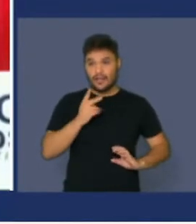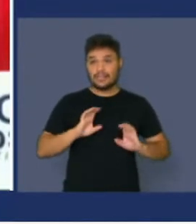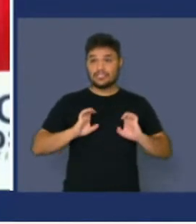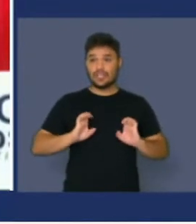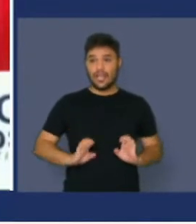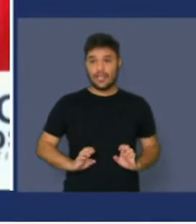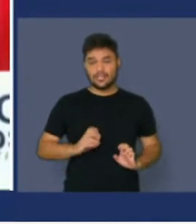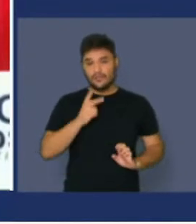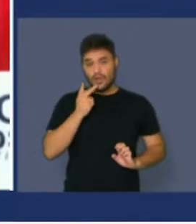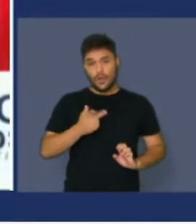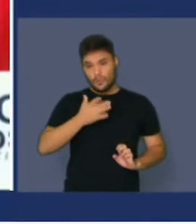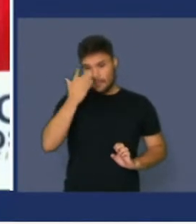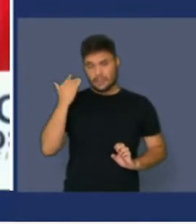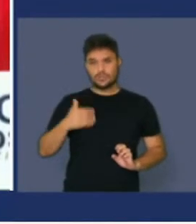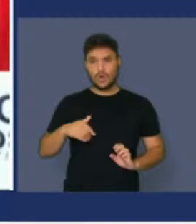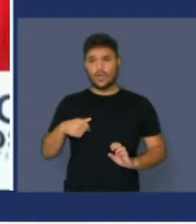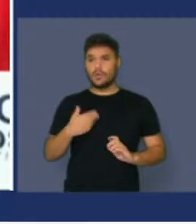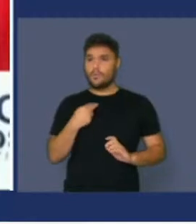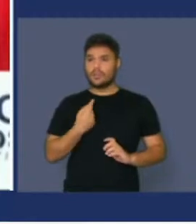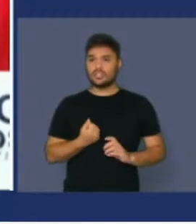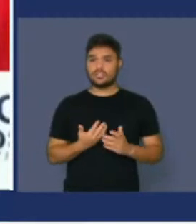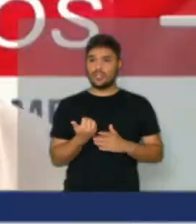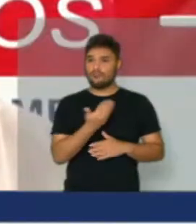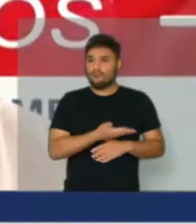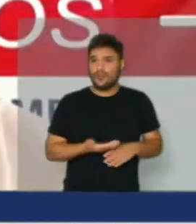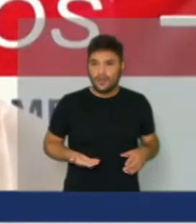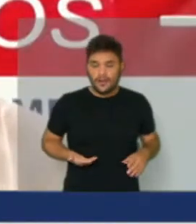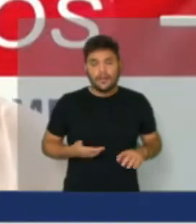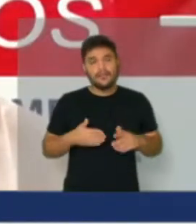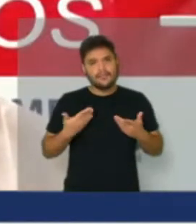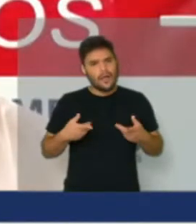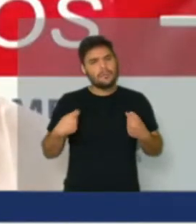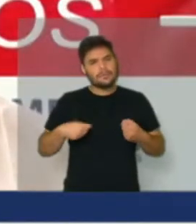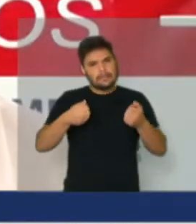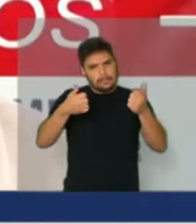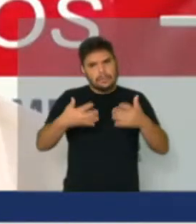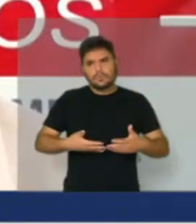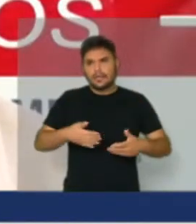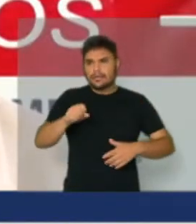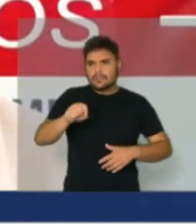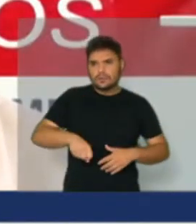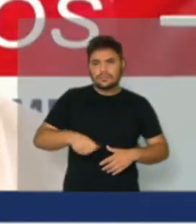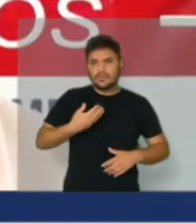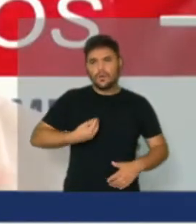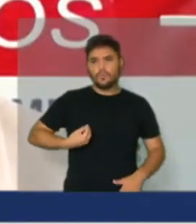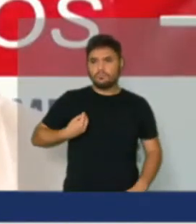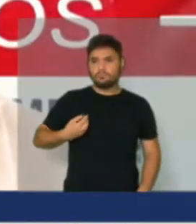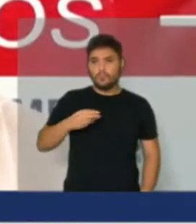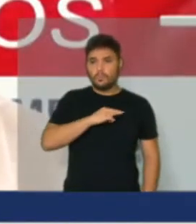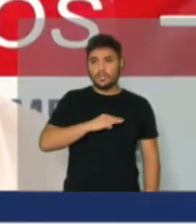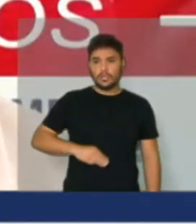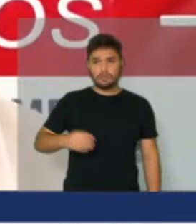IDENTIFICAÇÃO, CABE UMA EXPLICAÇÃO, TEM QUE TER UMA EXPLICAÇÃO A PRESENÇA DO MINISTRO É IMPRESCINDÍ